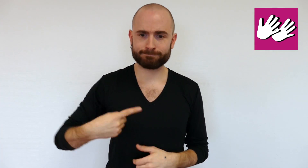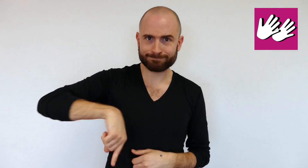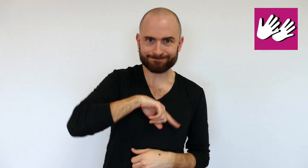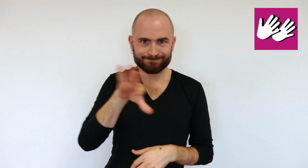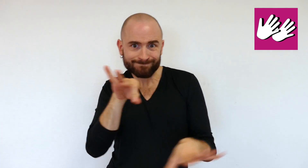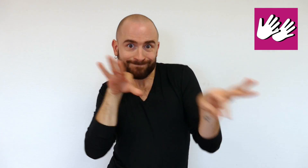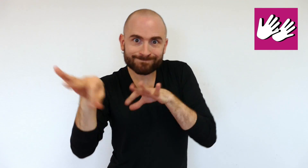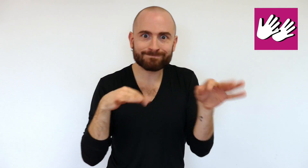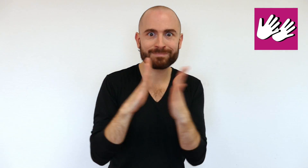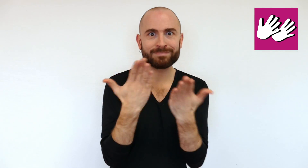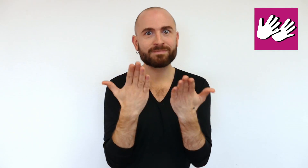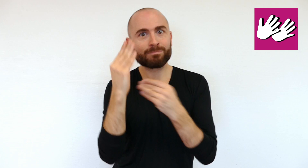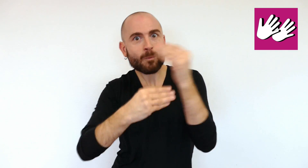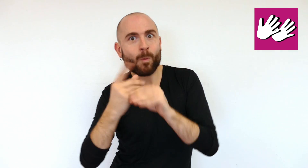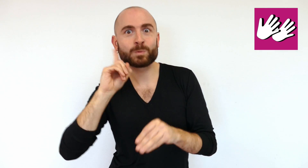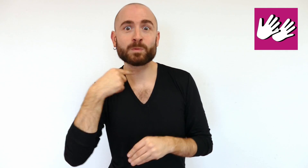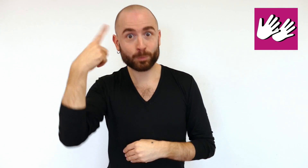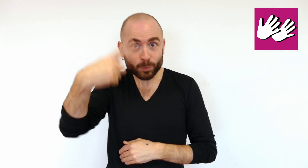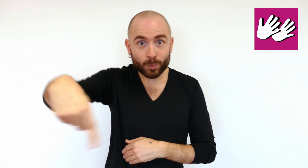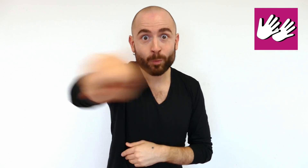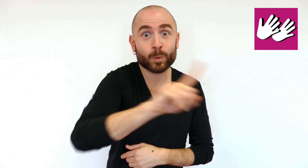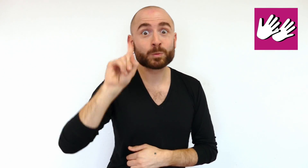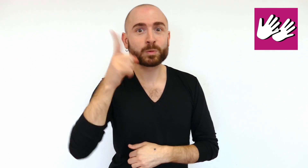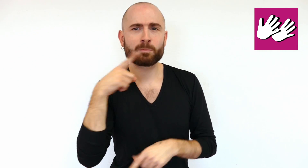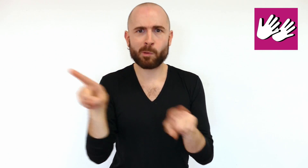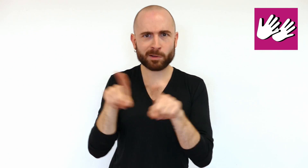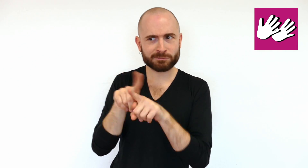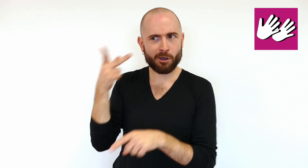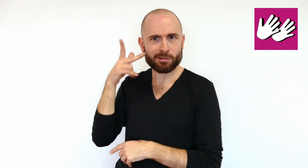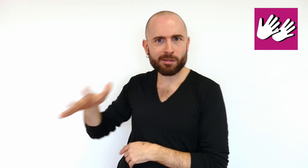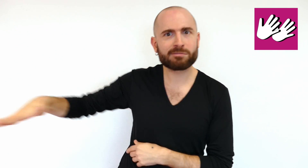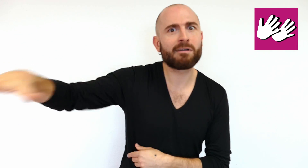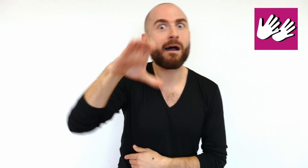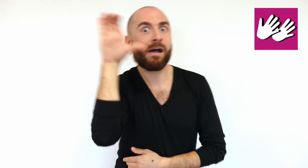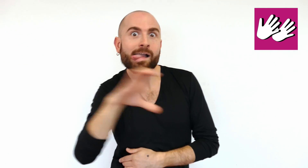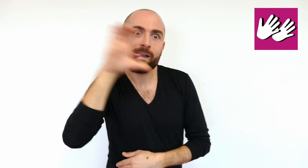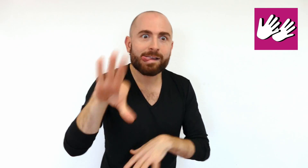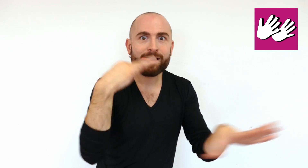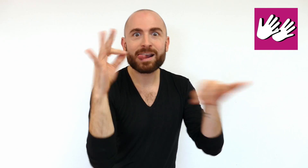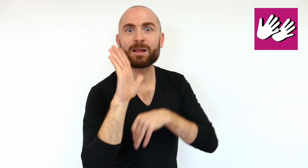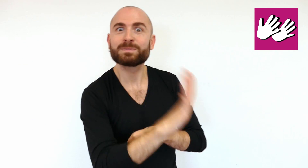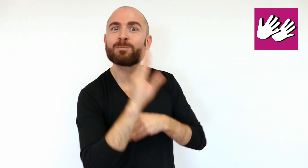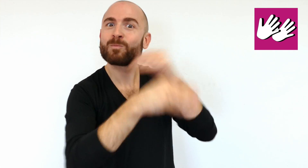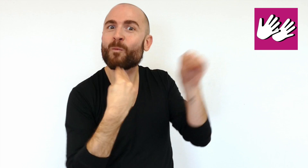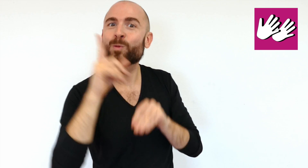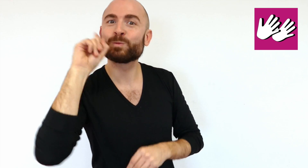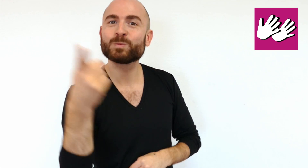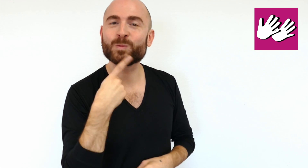Nous avons sélectionné tous ces livres pour les Sourds mais pas que ! Cela permet aussi de répondre à la curiosité des Entendants.